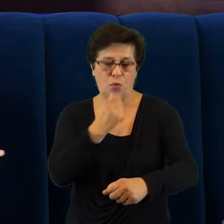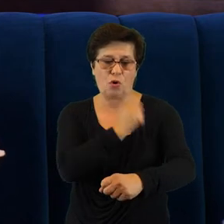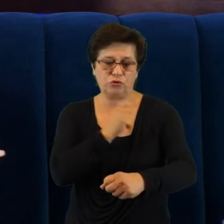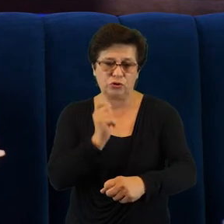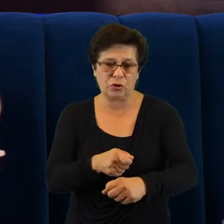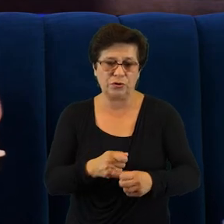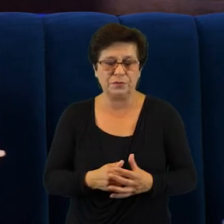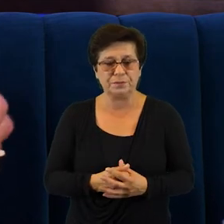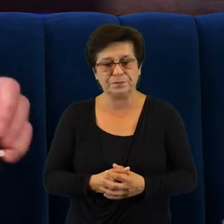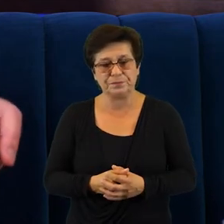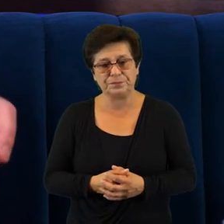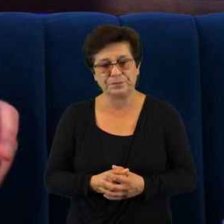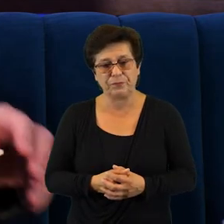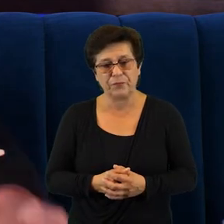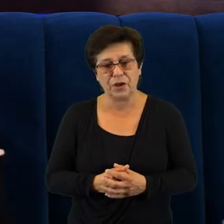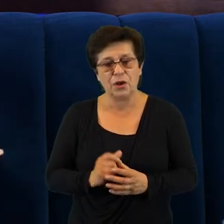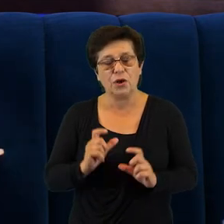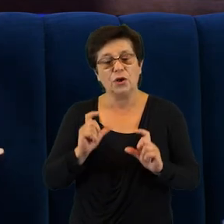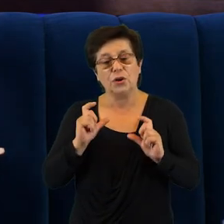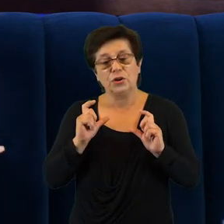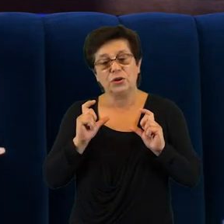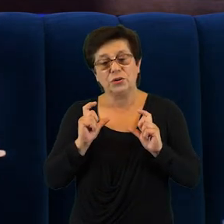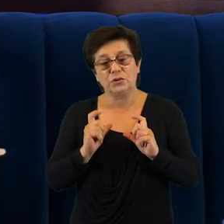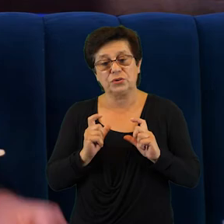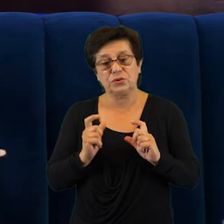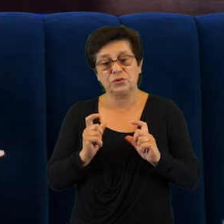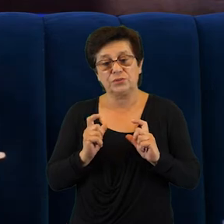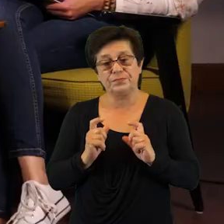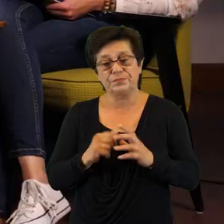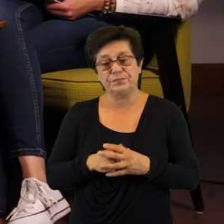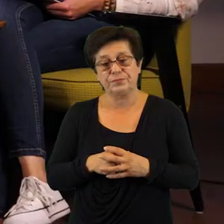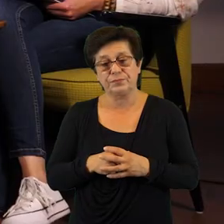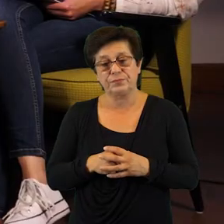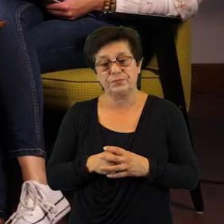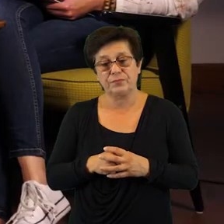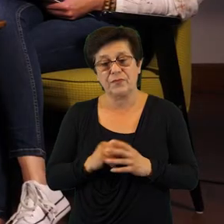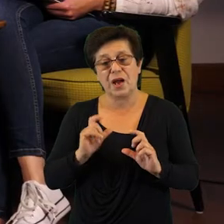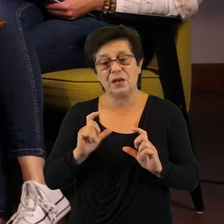Otóż co się wtedy dzieje? Jaki jest kontekst tego wystąpienia Słonimskiego?